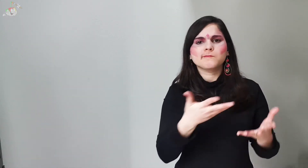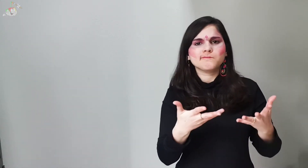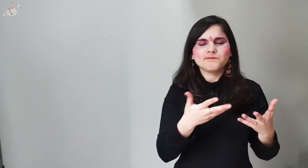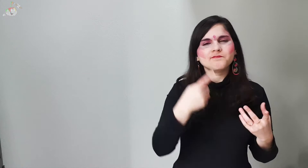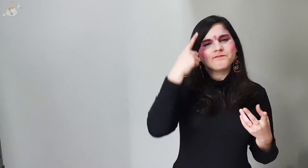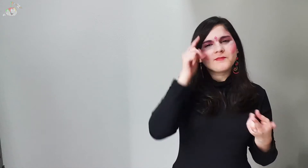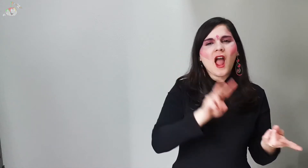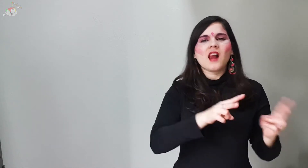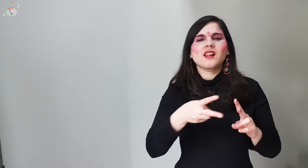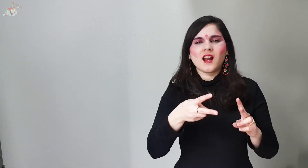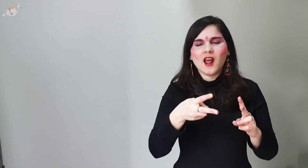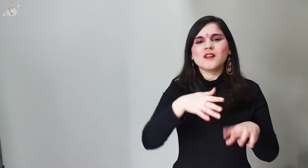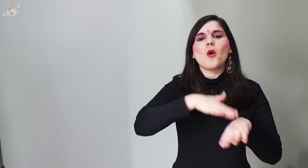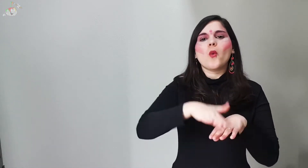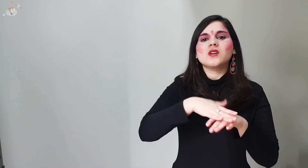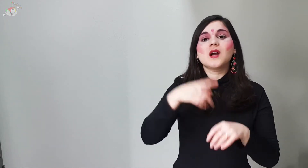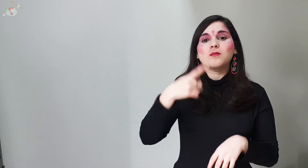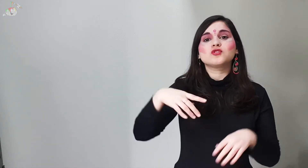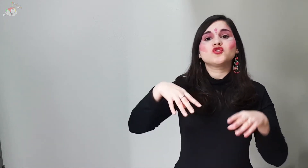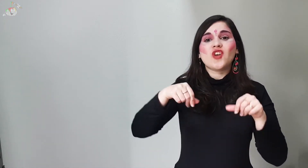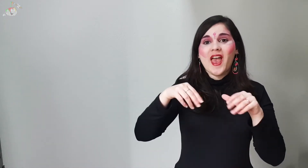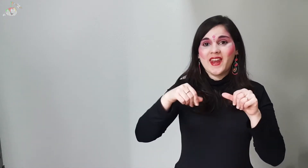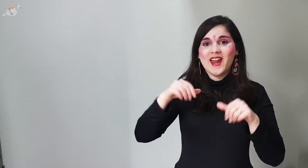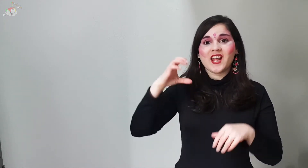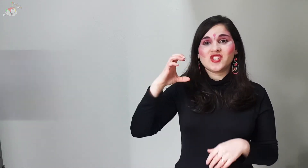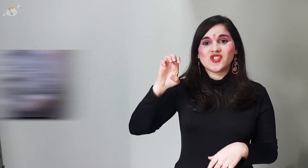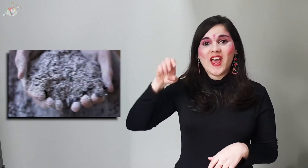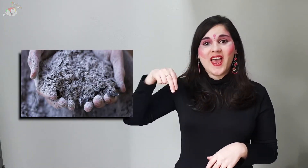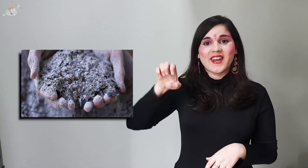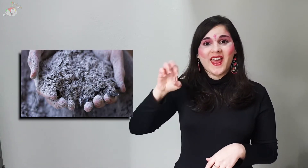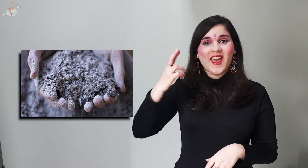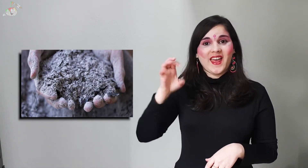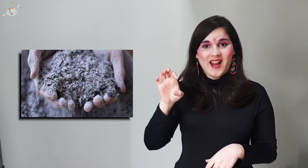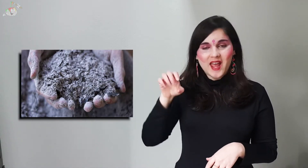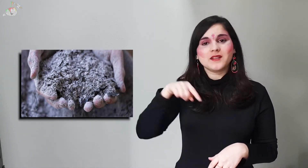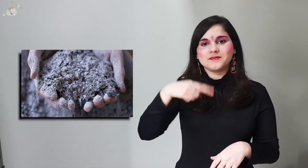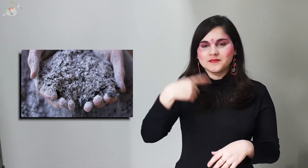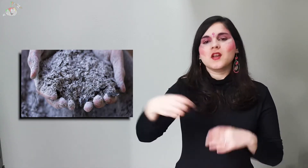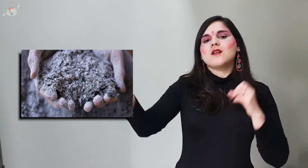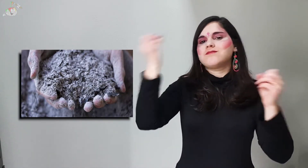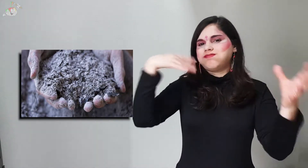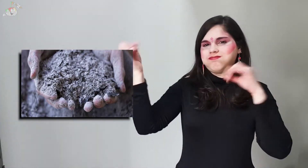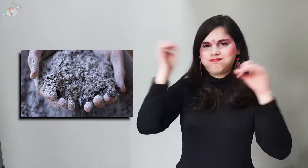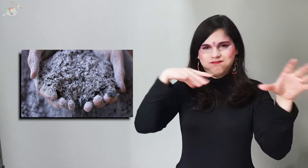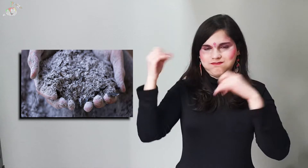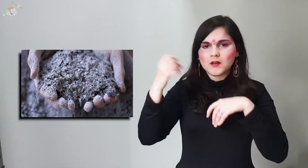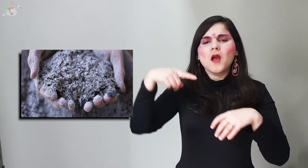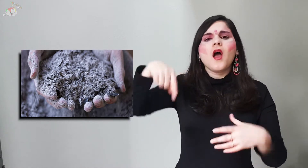così in alternativa si usava lanciare la cenere.